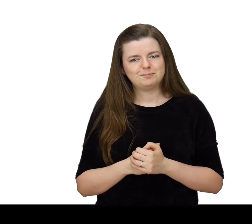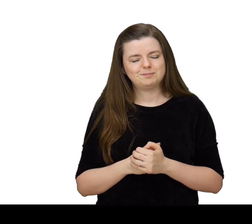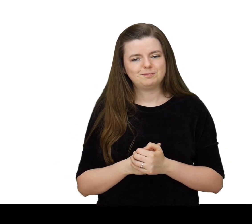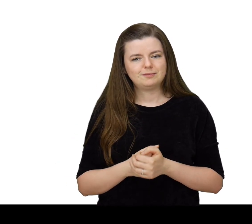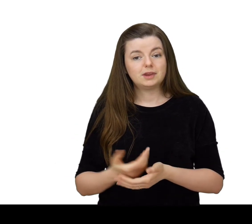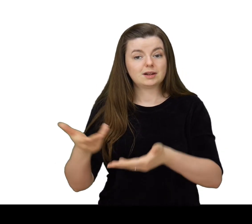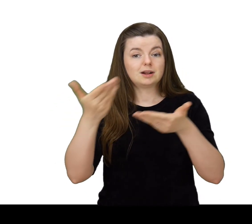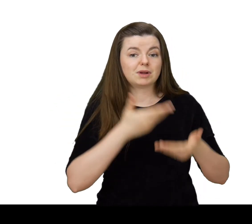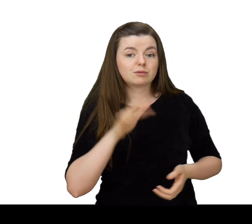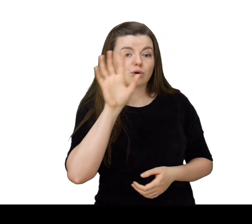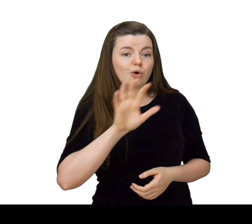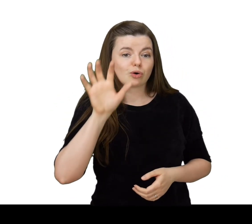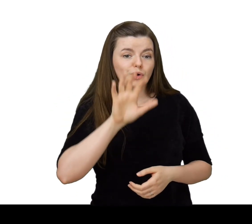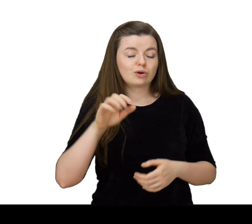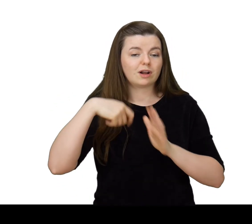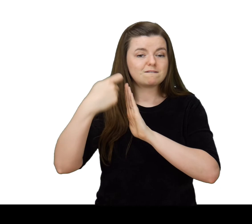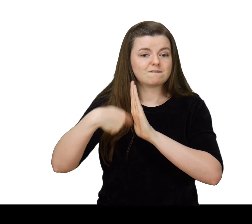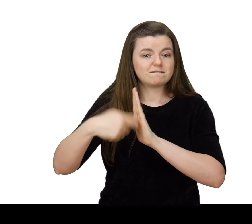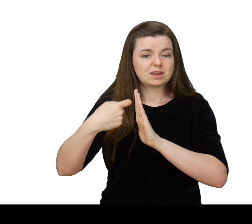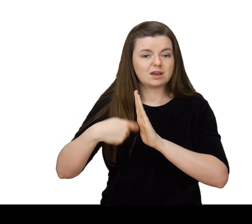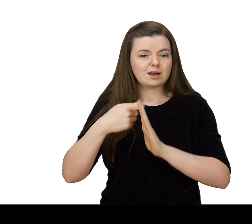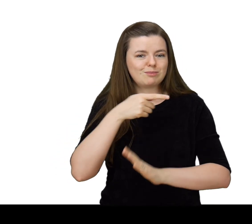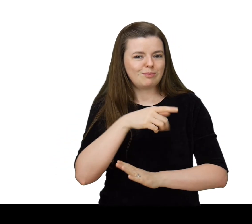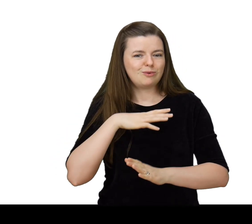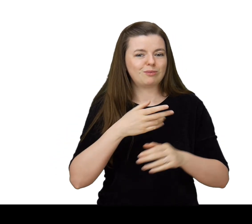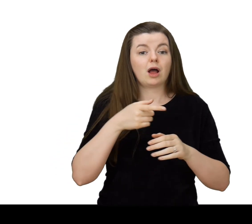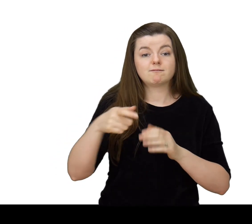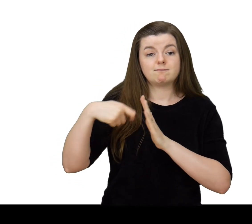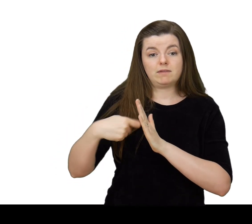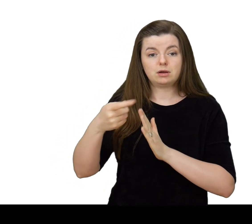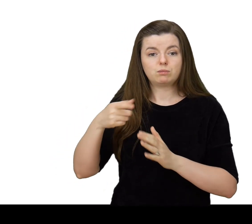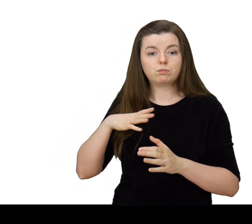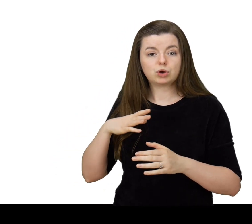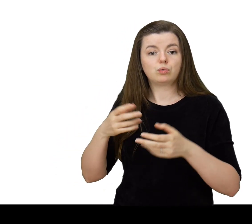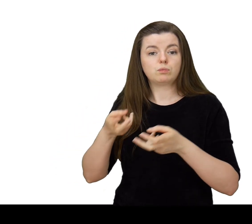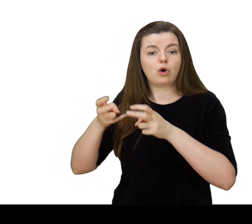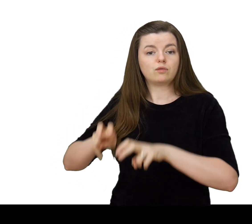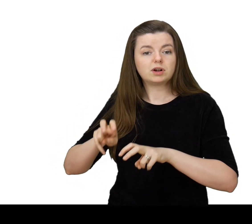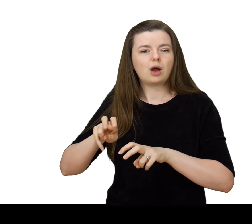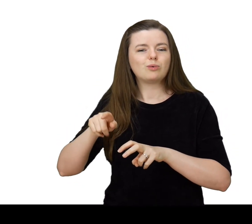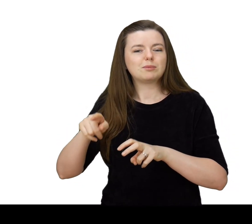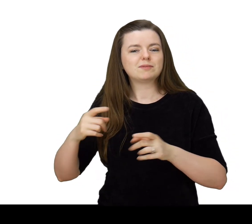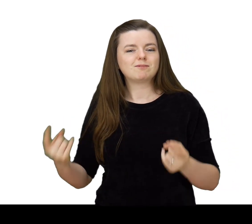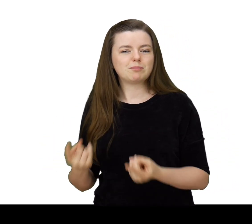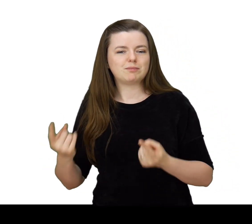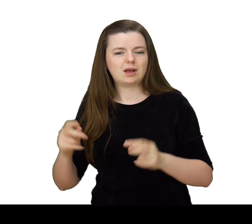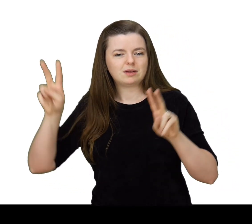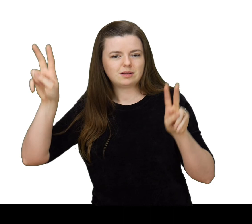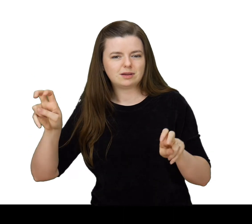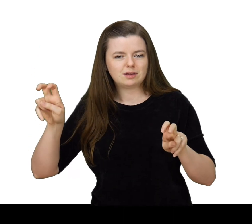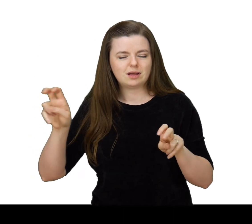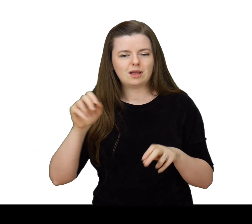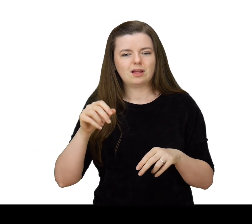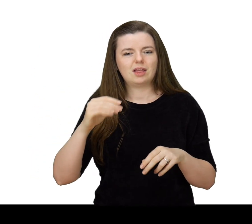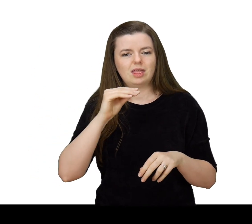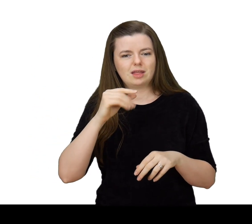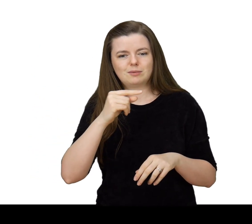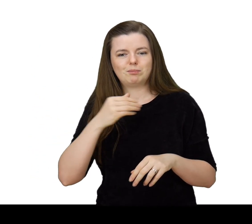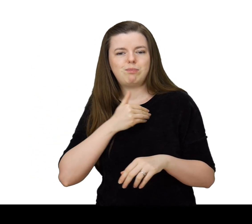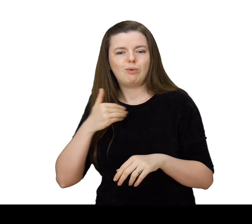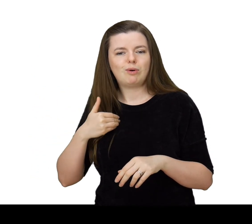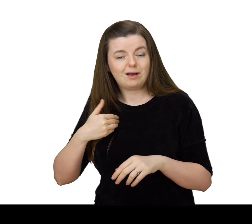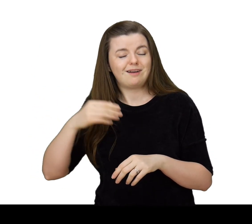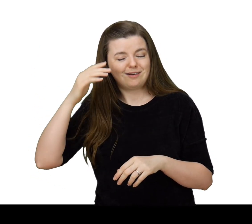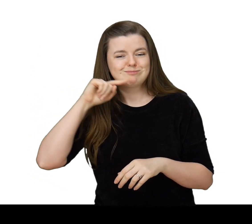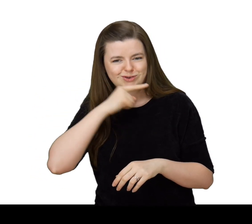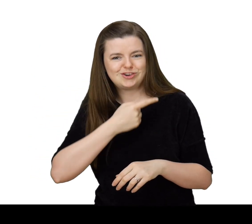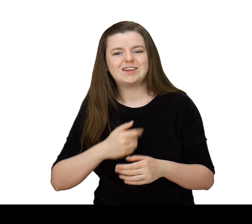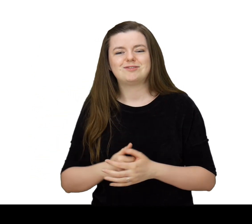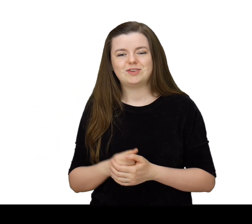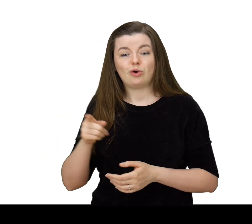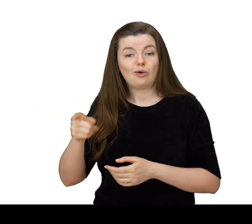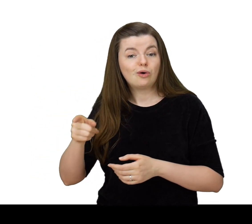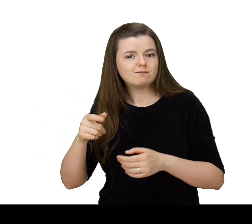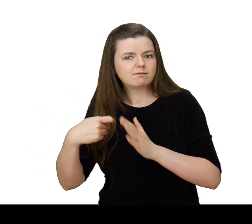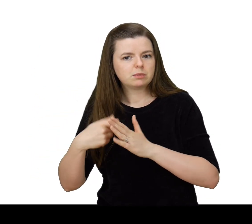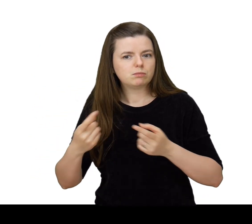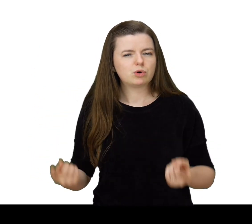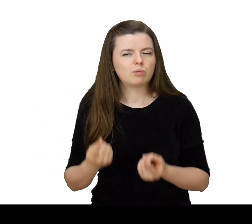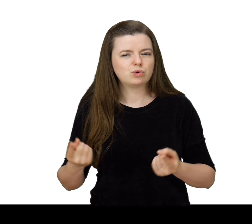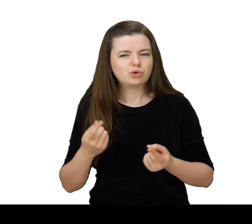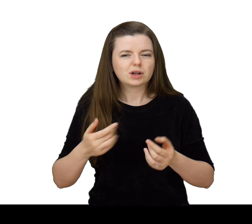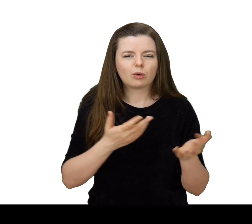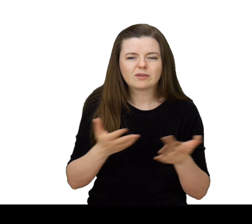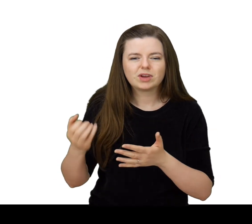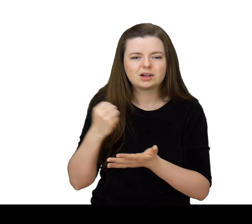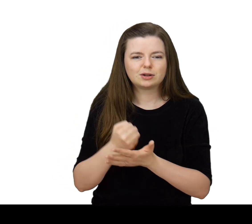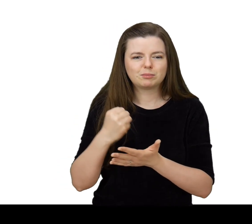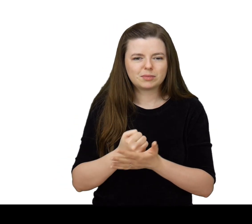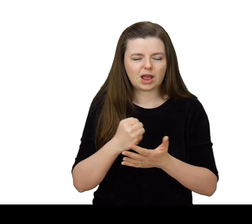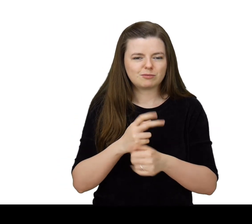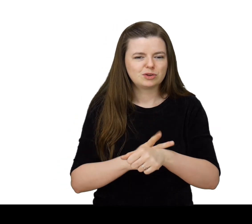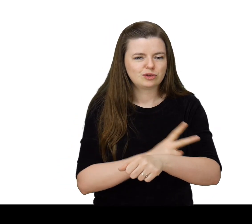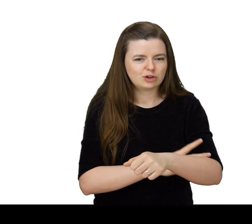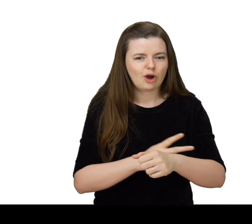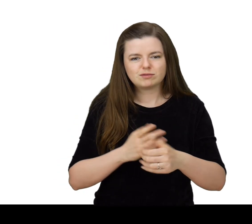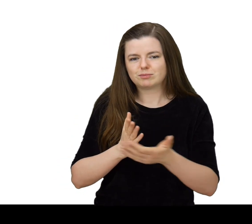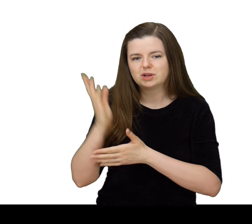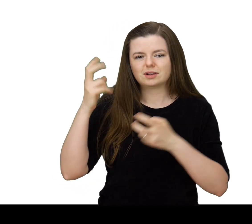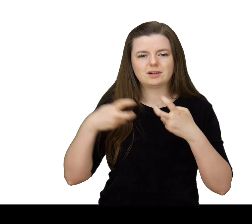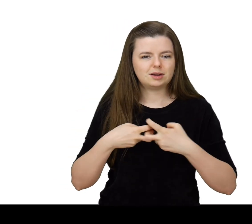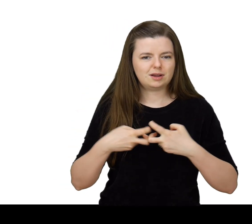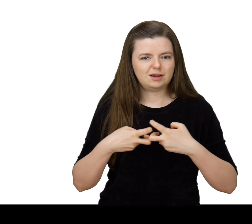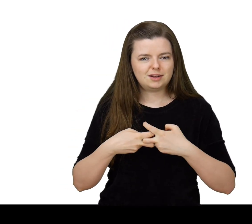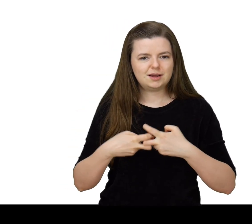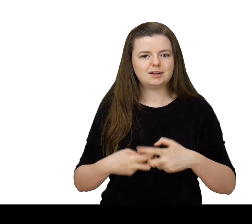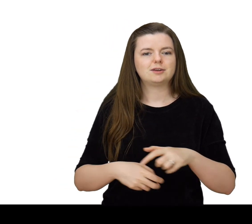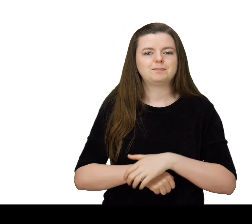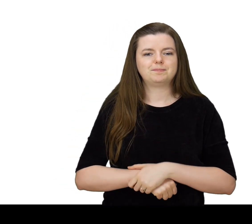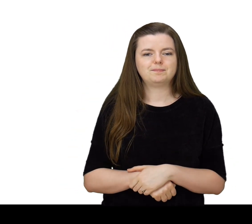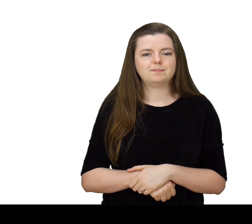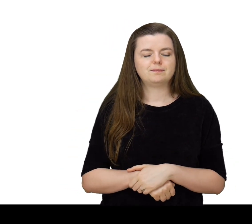Zapraszamy do obejrzenia spotu powstałego w ramach kampanii „e-Polak potrafi” promującej załatwianie spraw urzędowych przez internet.